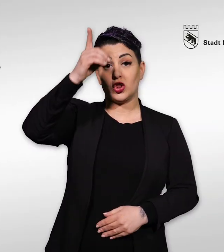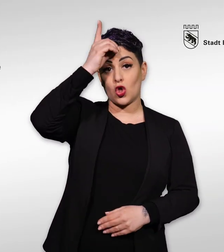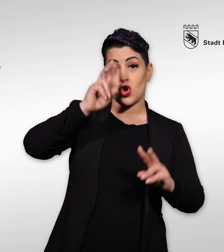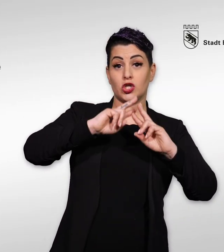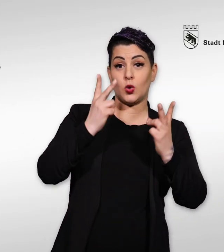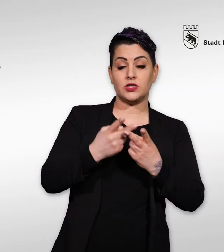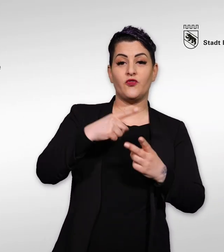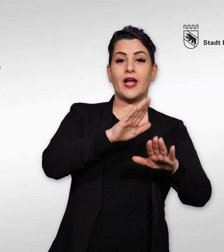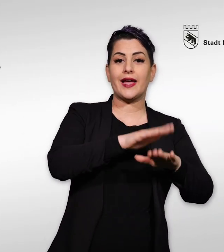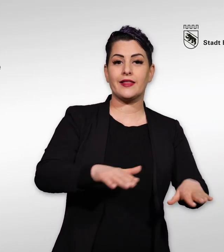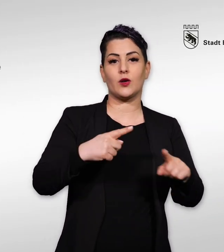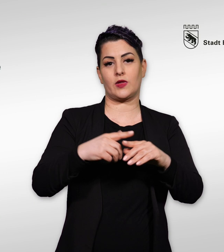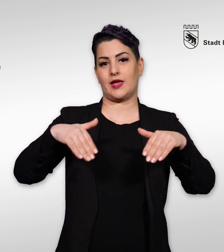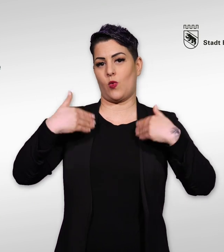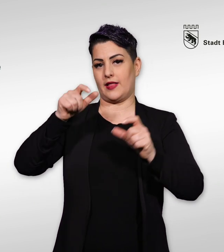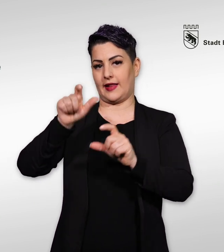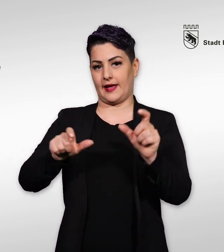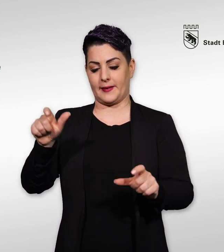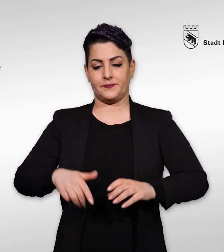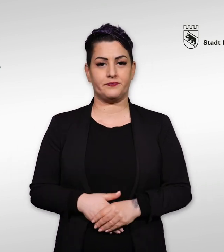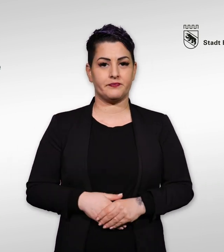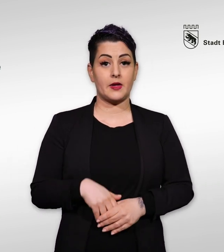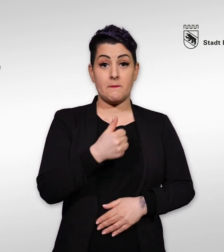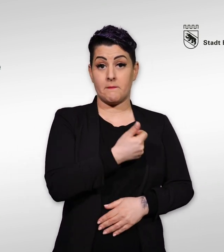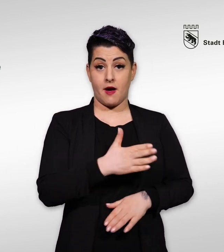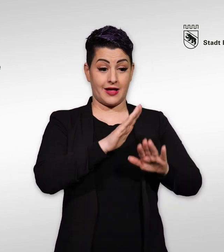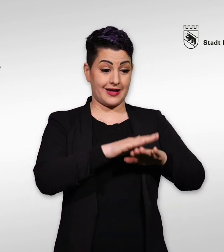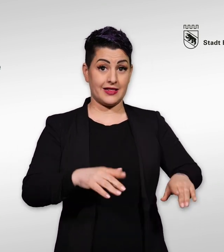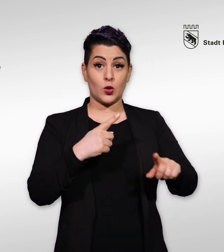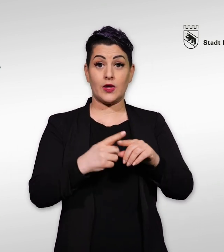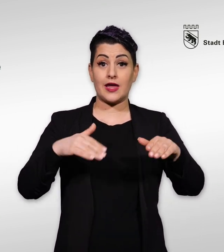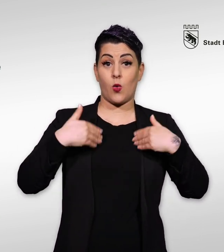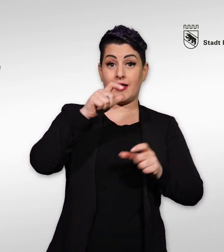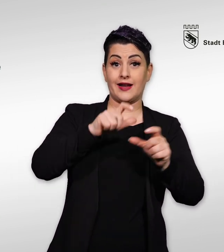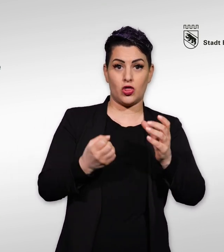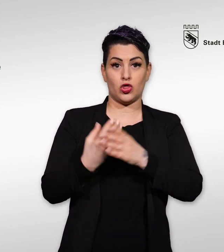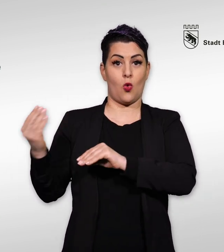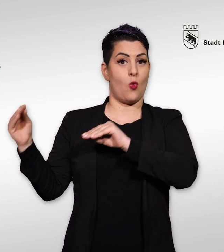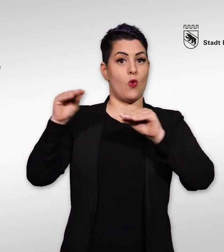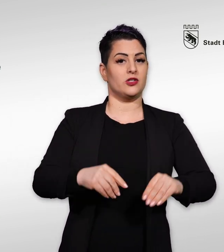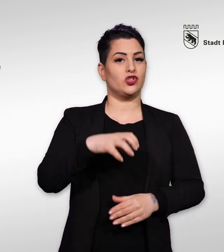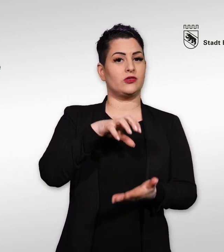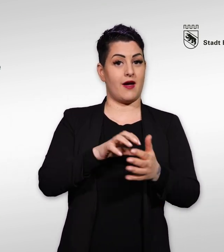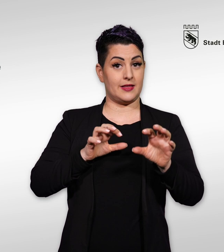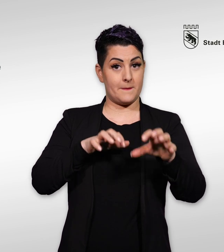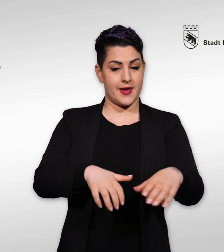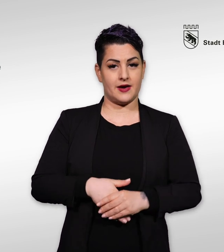Deutschkurse für Kinder und Jugendliche Manche Kinder und Jugendliche sind neu in der Stadt Bern.